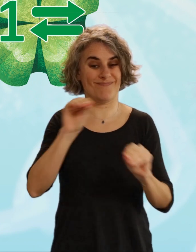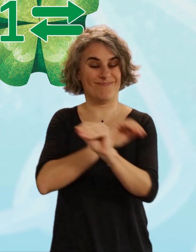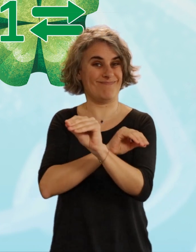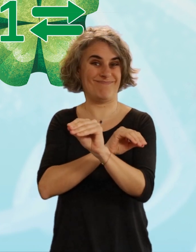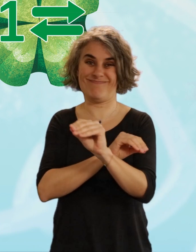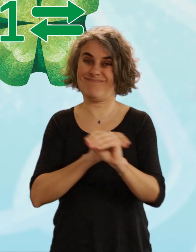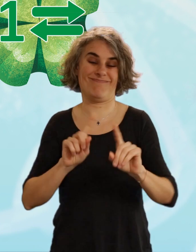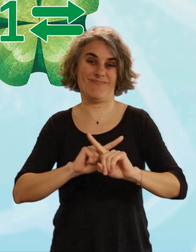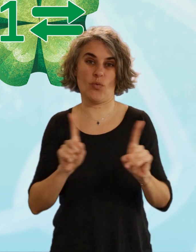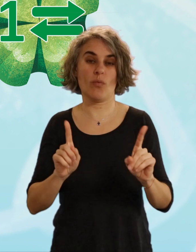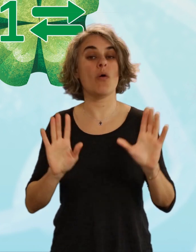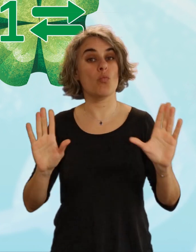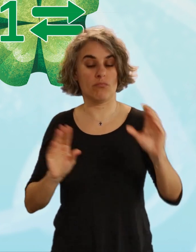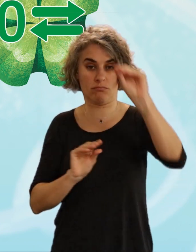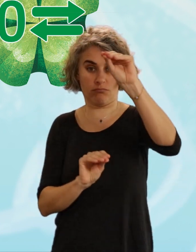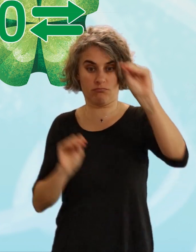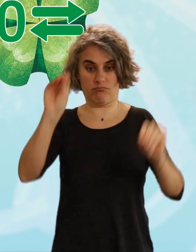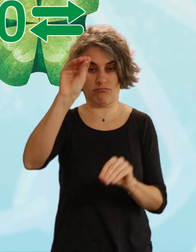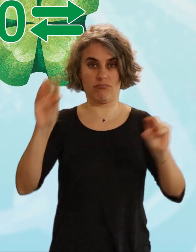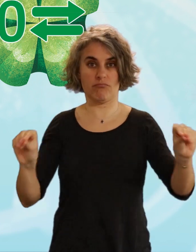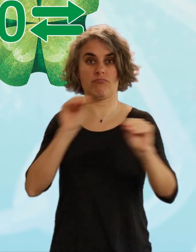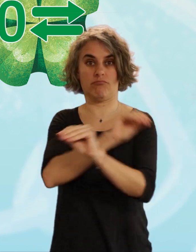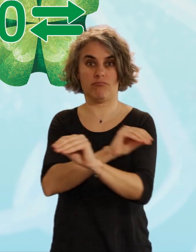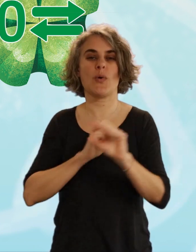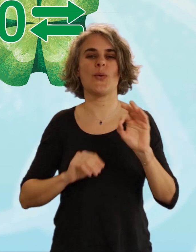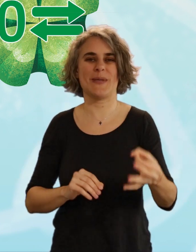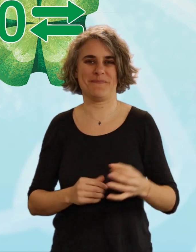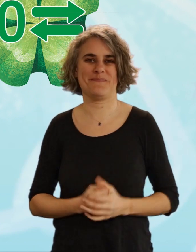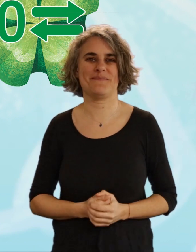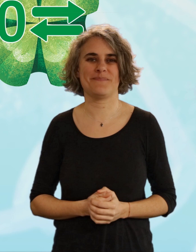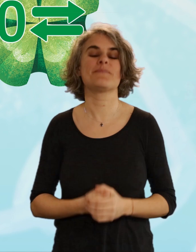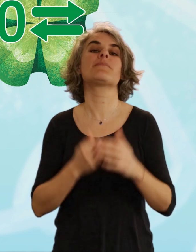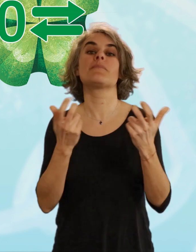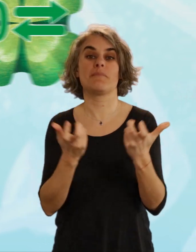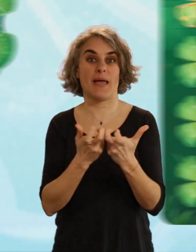diagonale) OU de 2 trèfles directement opposés bord à bord sur le plateau. Exemple :